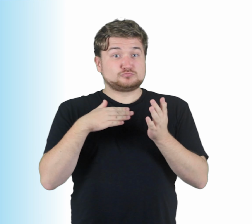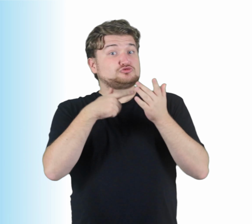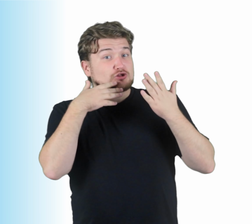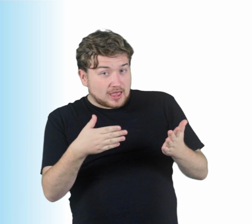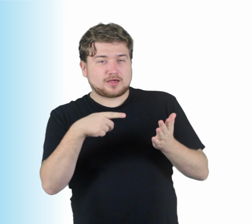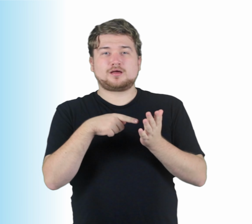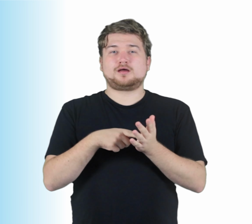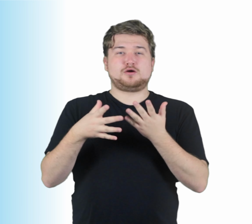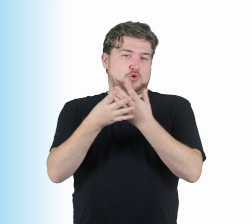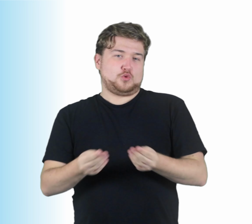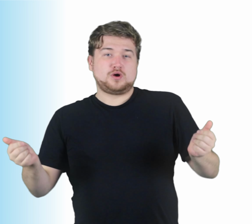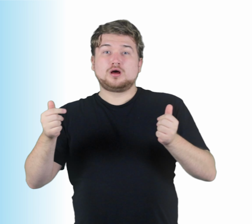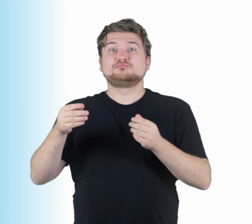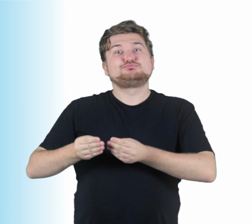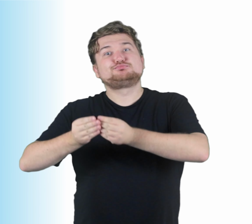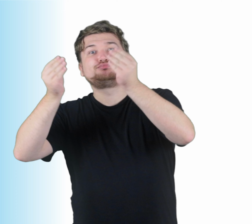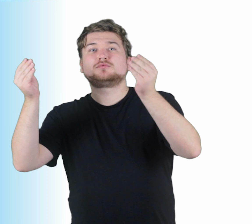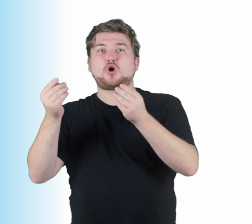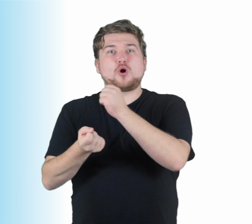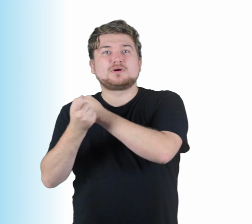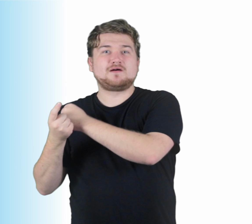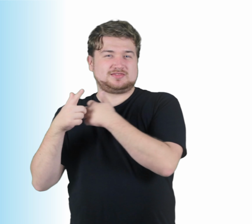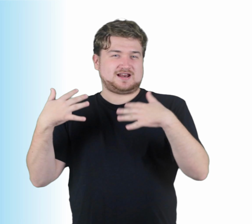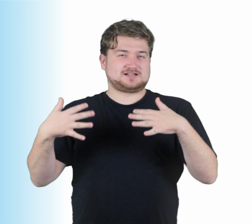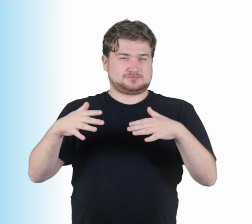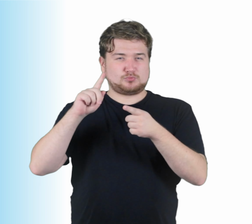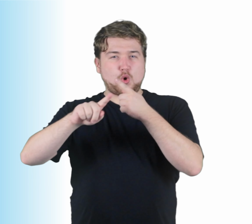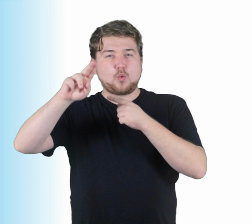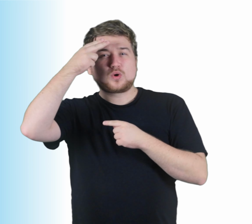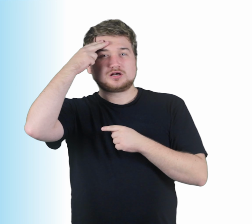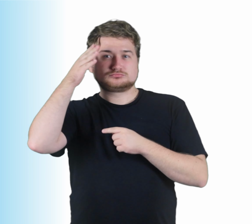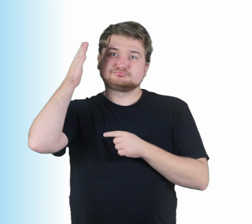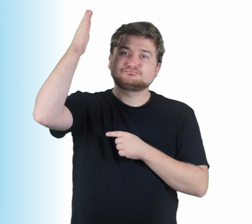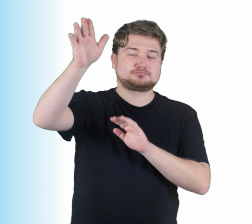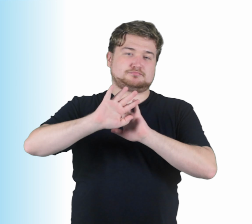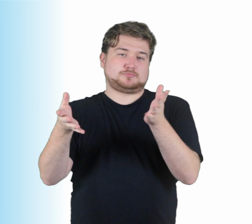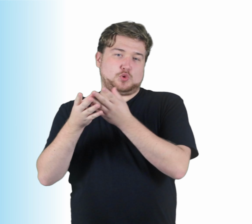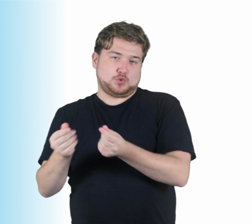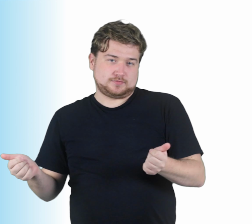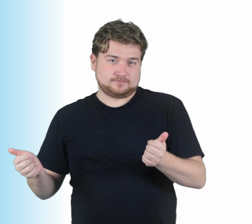Zapobiega to rozwinięciu się objawów stresu pourazowego w niedalekiej przyszłości.